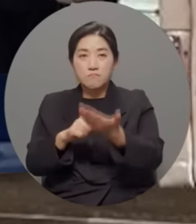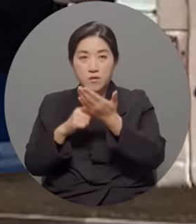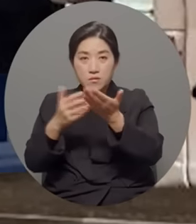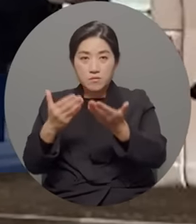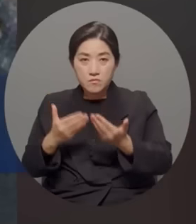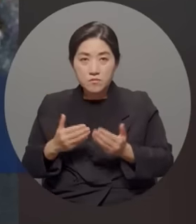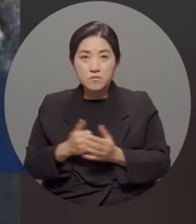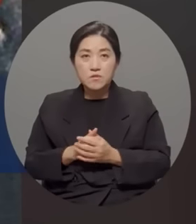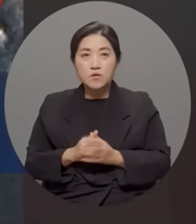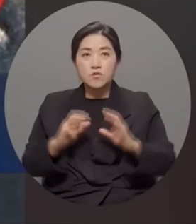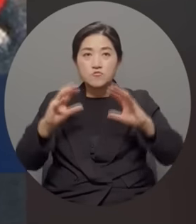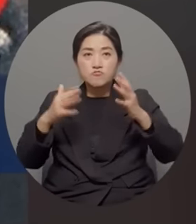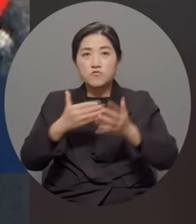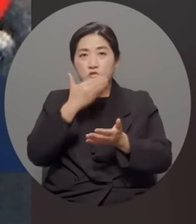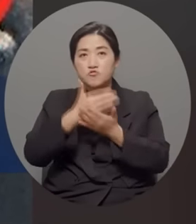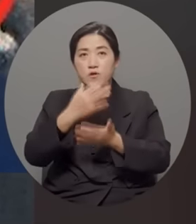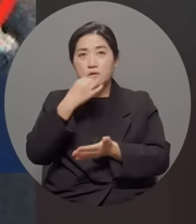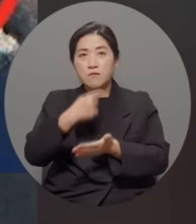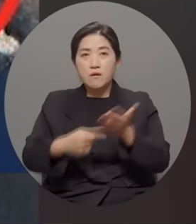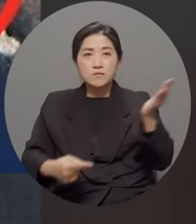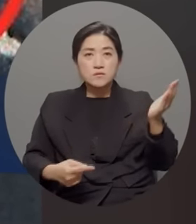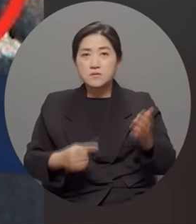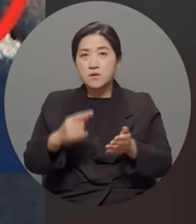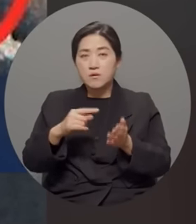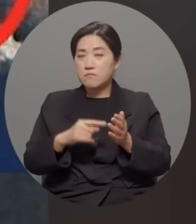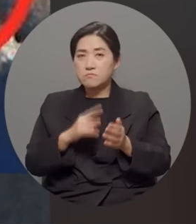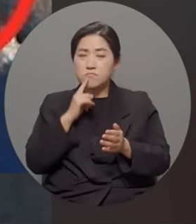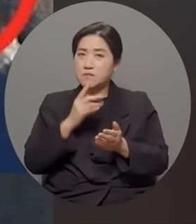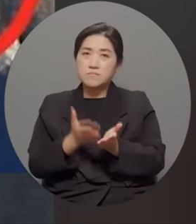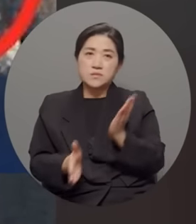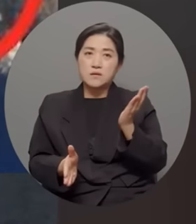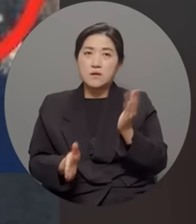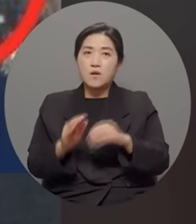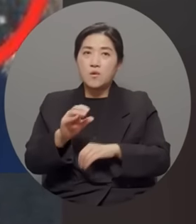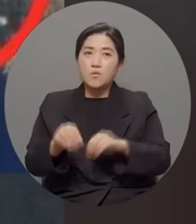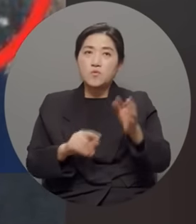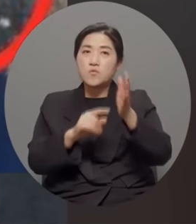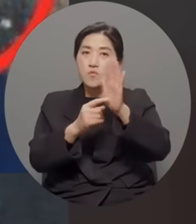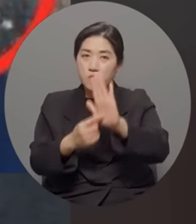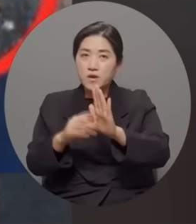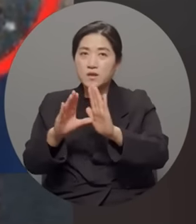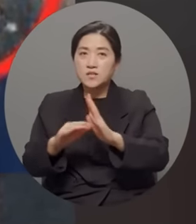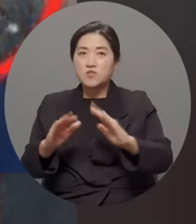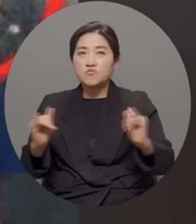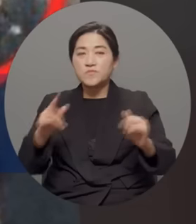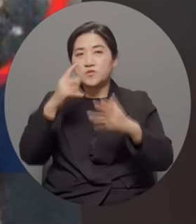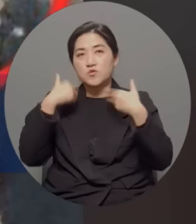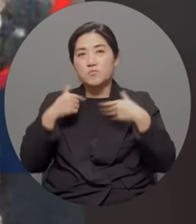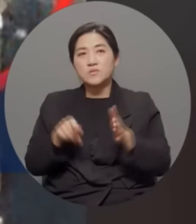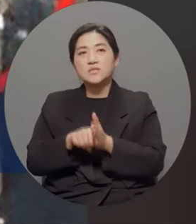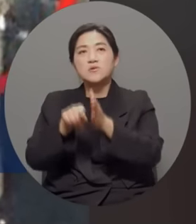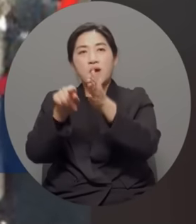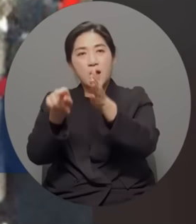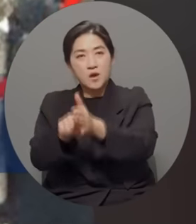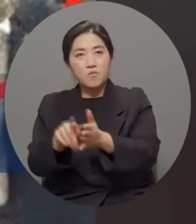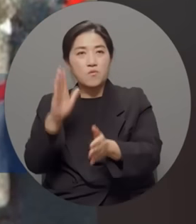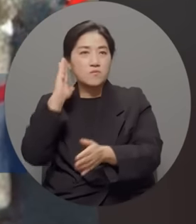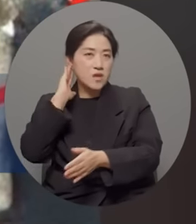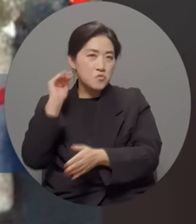어떻게 관리되고 있는지 밝히는 것은 사실 국가의 중대한 이익을 해친다고 볼 수가 없고. 오히려 공개하는 것이 국민들이 정부를신뢰하고 대통령을 신뢰할 수 있게 만드는